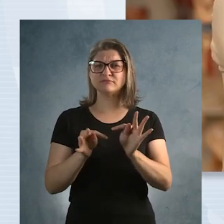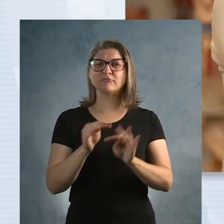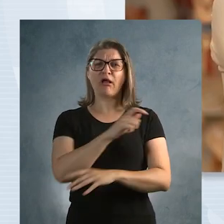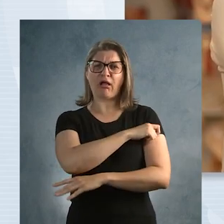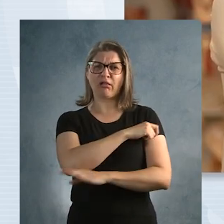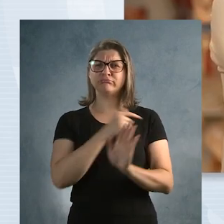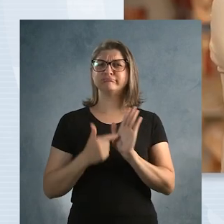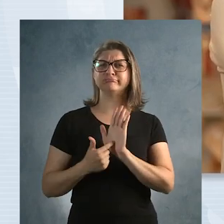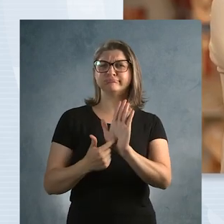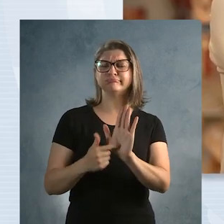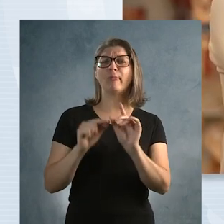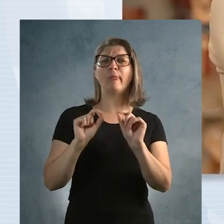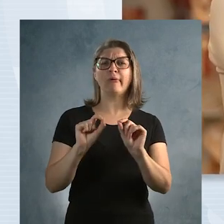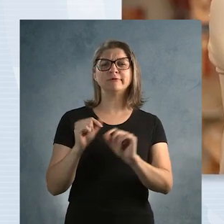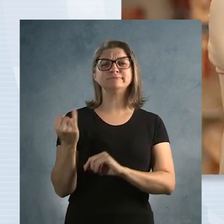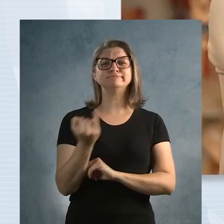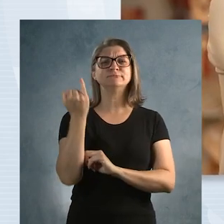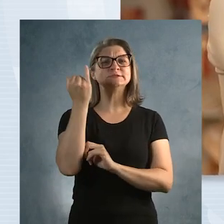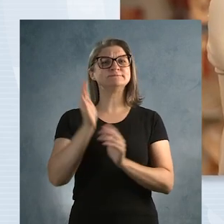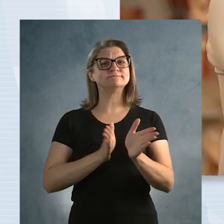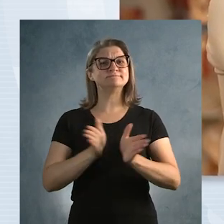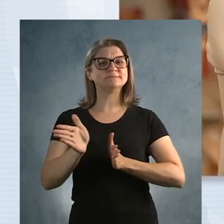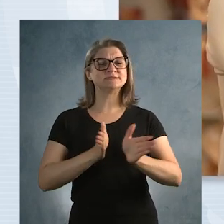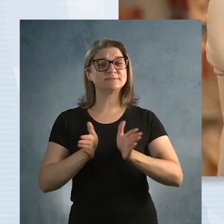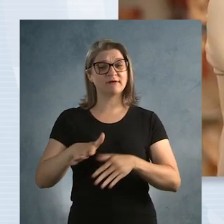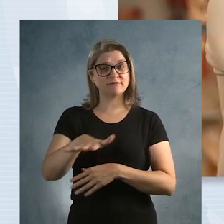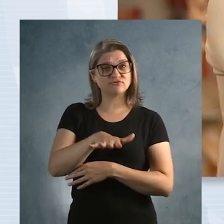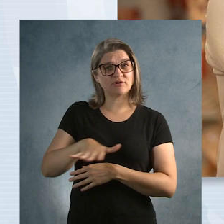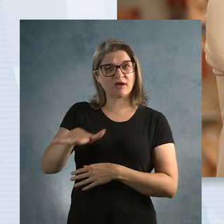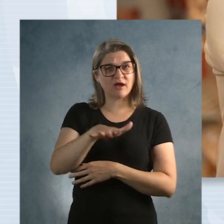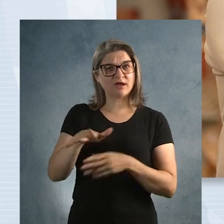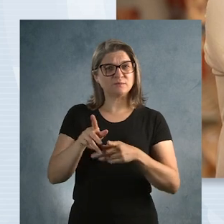refletiu sobre a importância da acessibilidade nos serviços públicos de saúde.